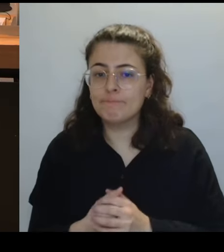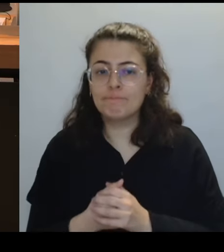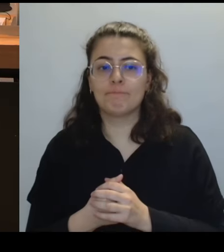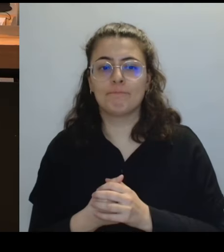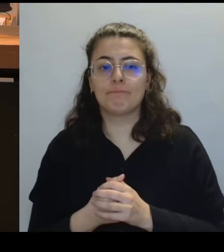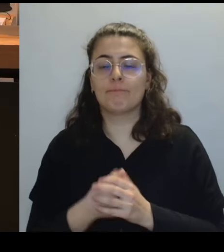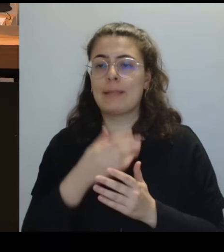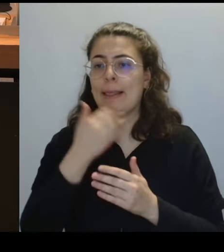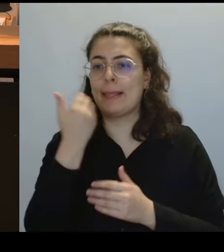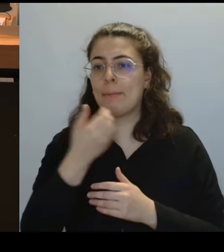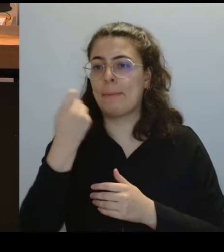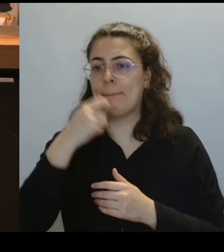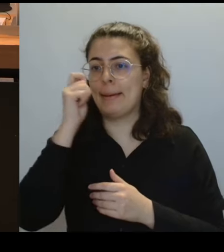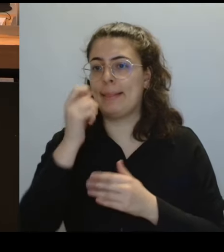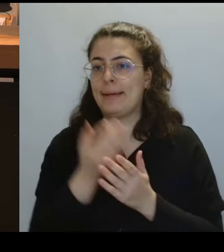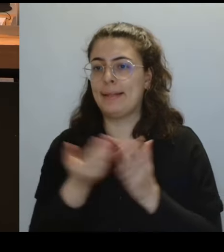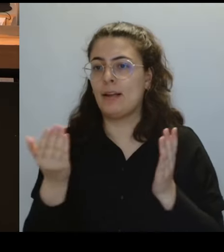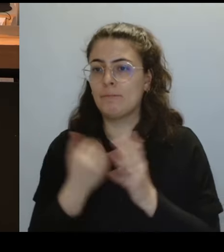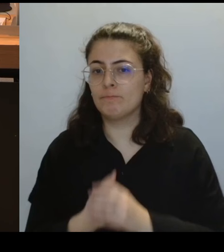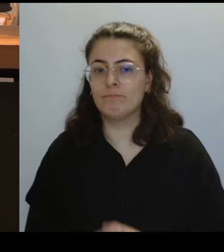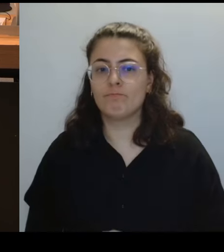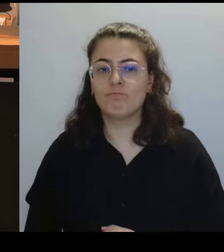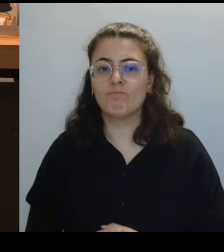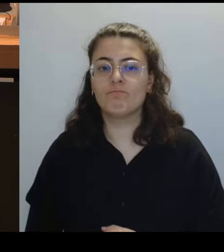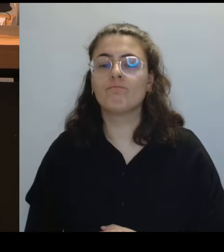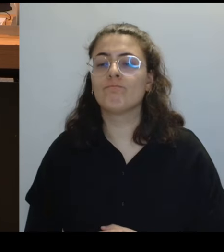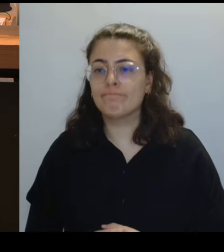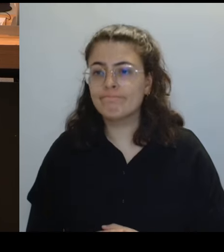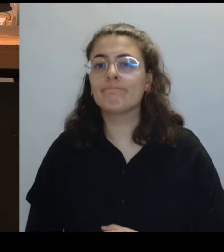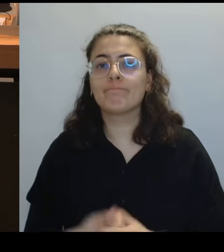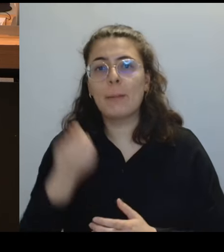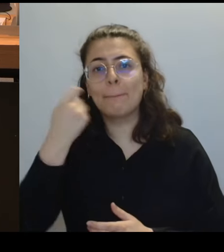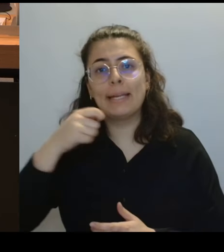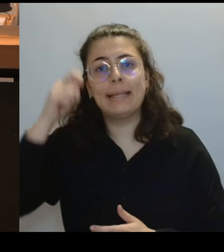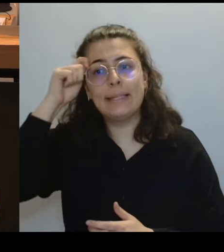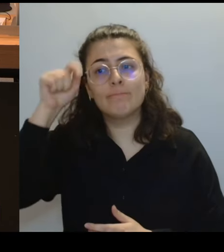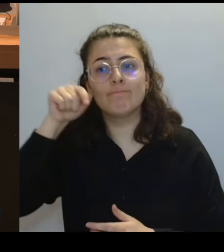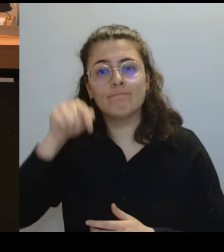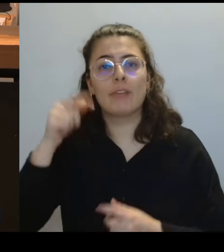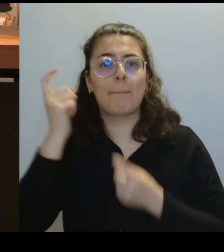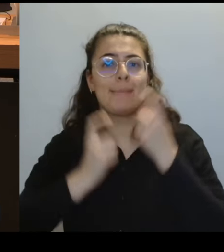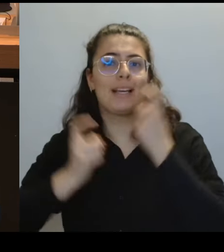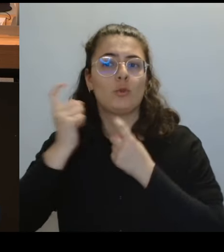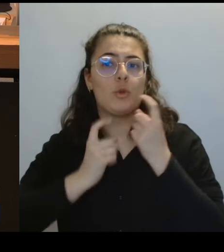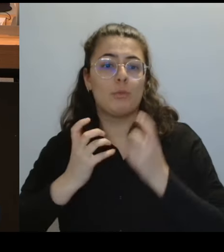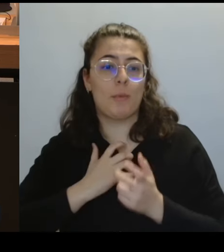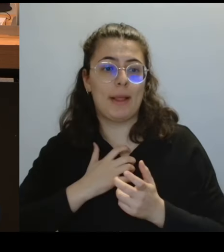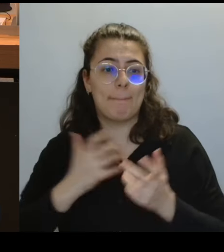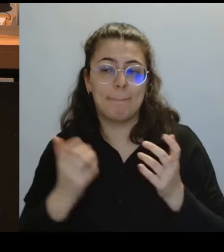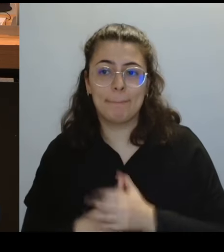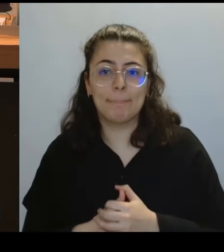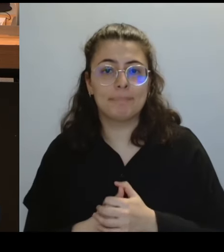Berlin hat ein Migrationsproblem. Der CDU Vorsitzende Merz sagte im Bundestag,